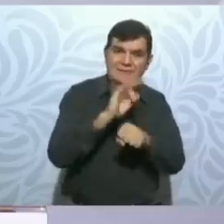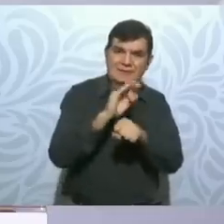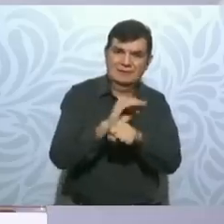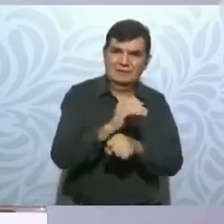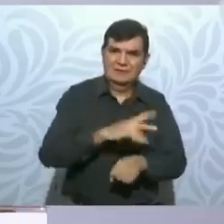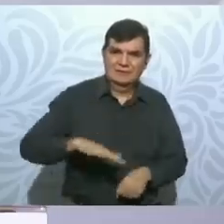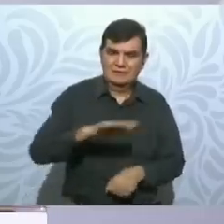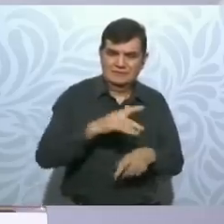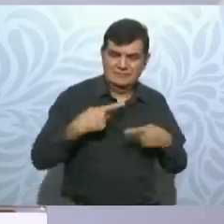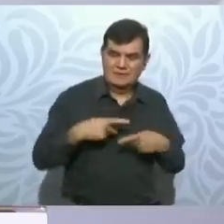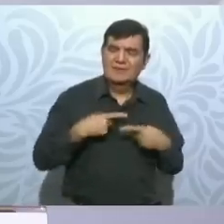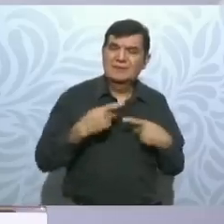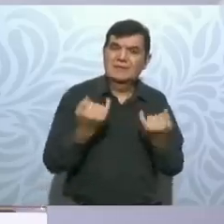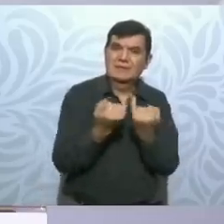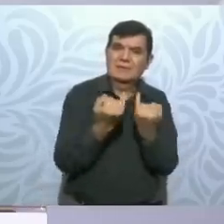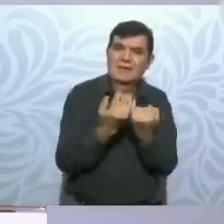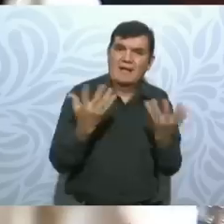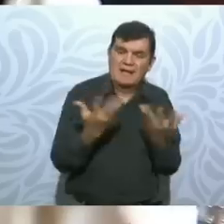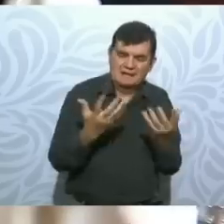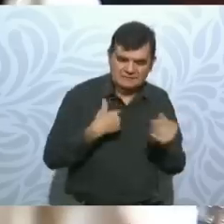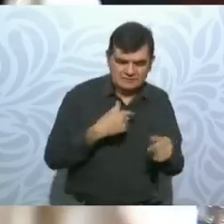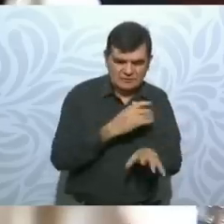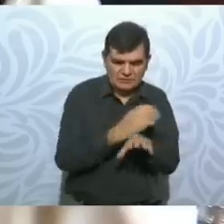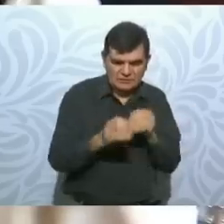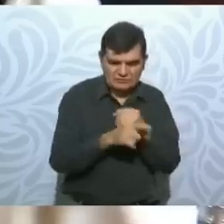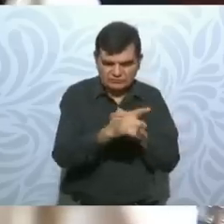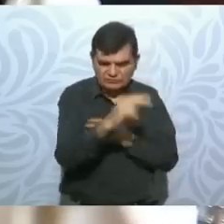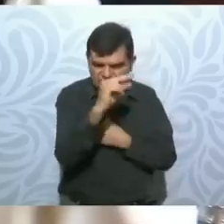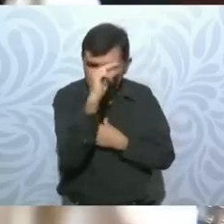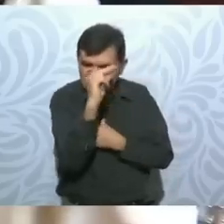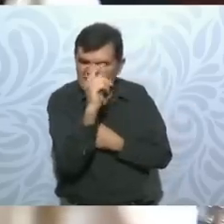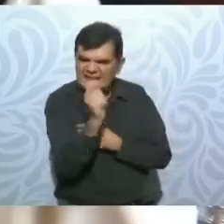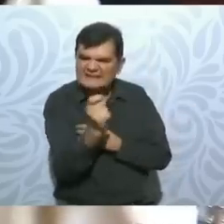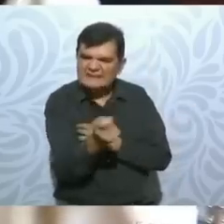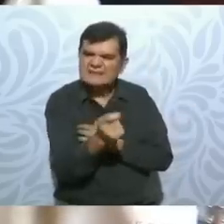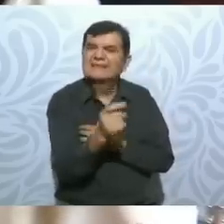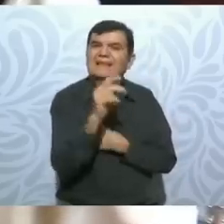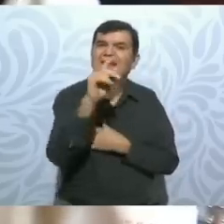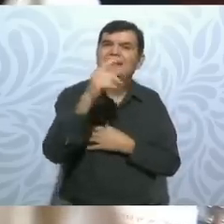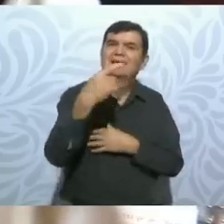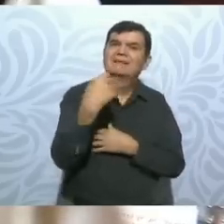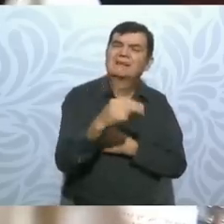de poder desarrollar acciones de inteligencia primero porque dentro de esta institución está